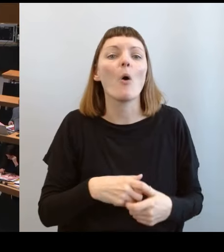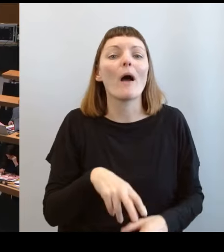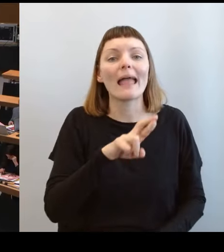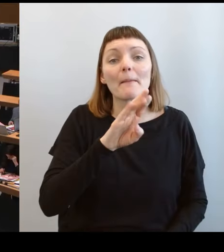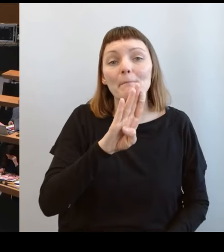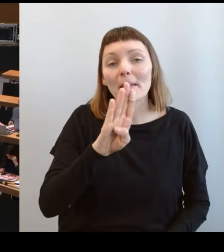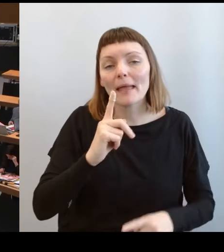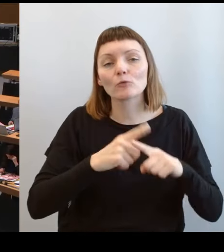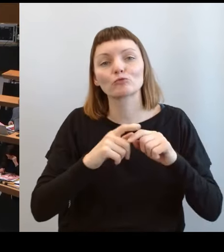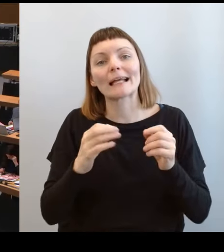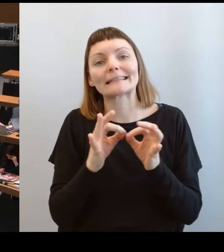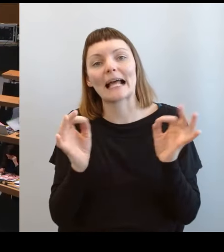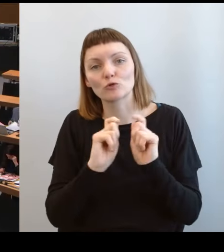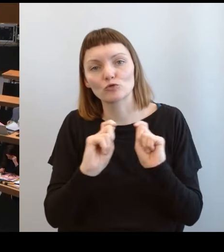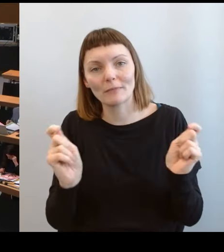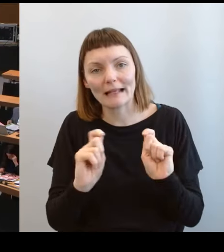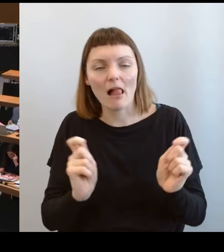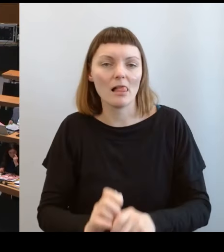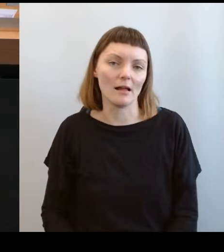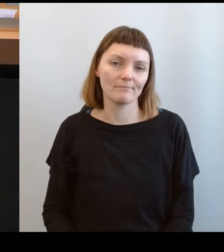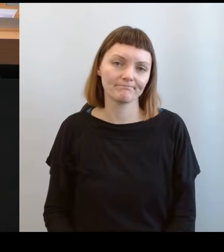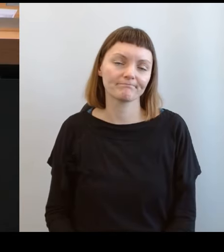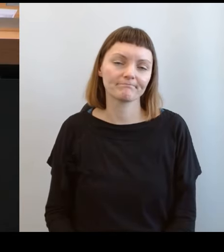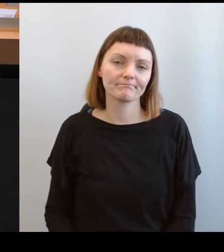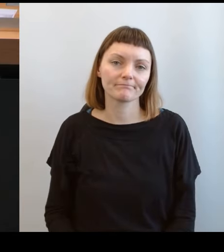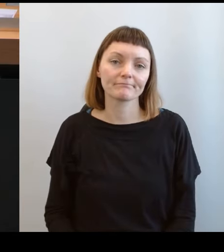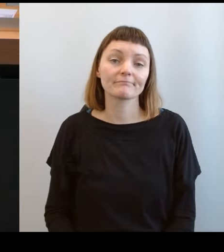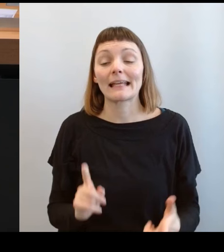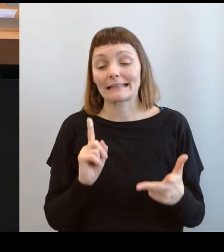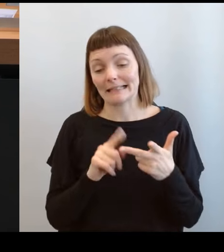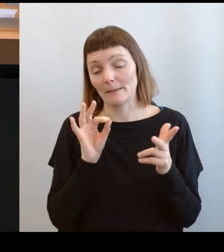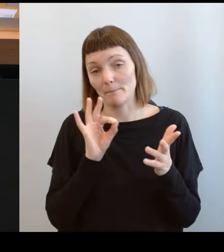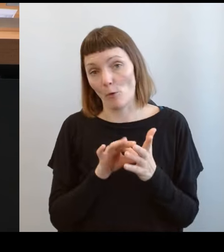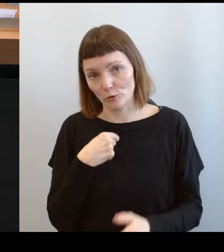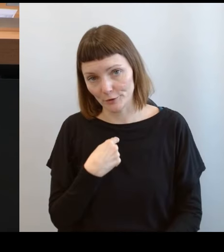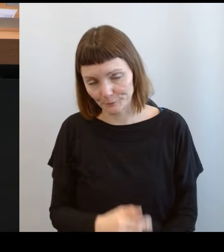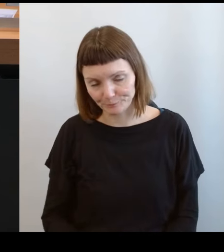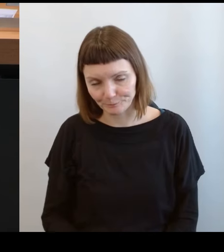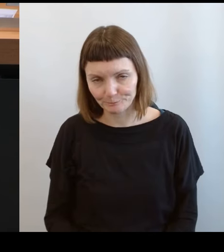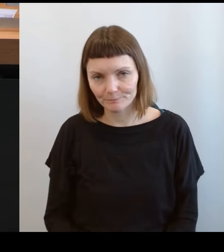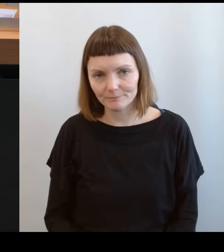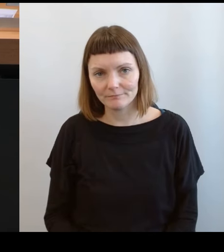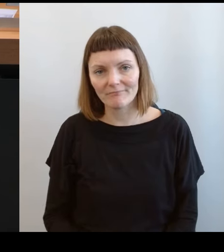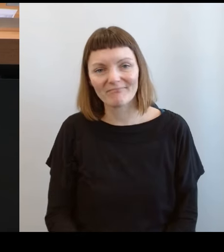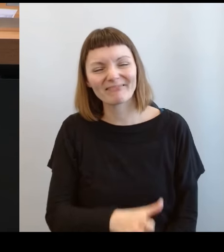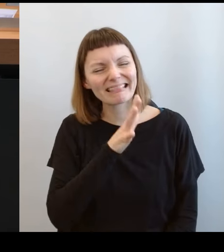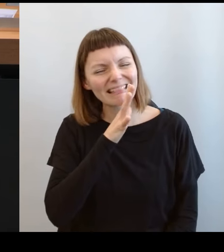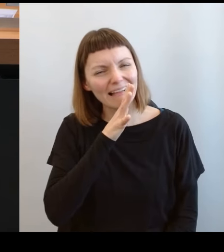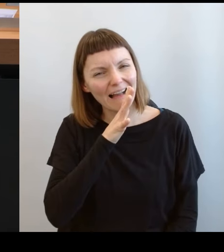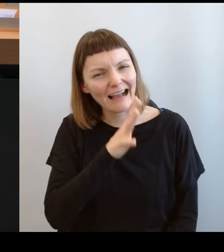Kommen wir zum Dritten und letzten Punkt Das ist Ihr Hass auf persönliches Eigentum, welches Sie mit allen Mitteln bekämpfen.